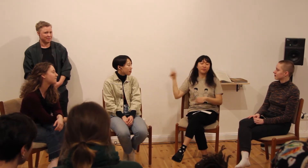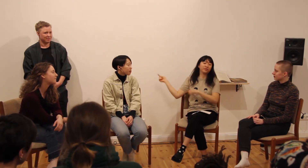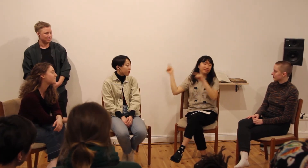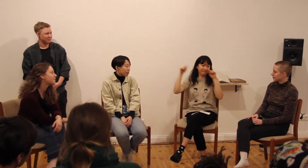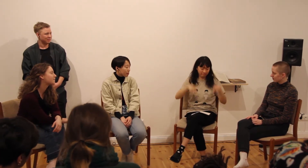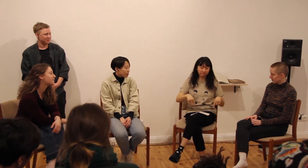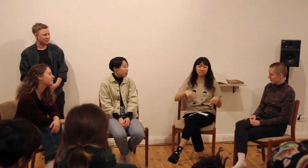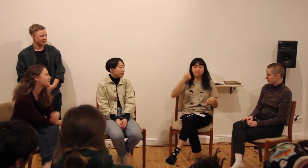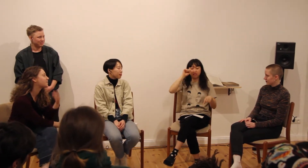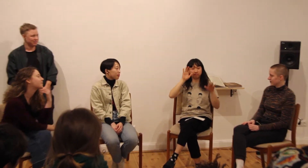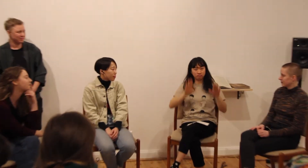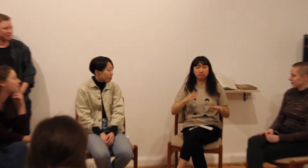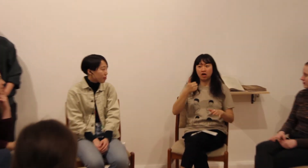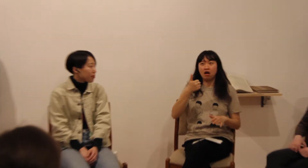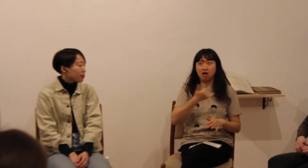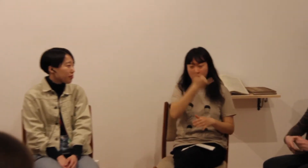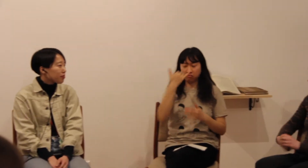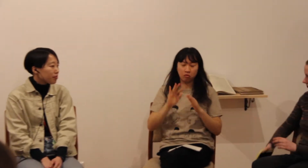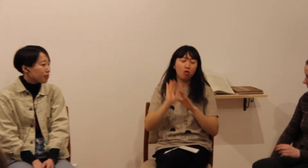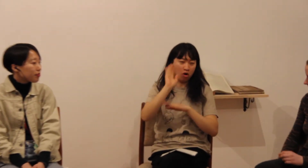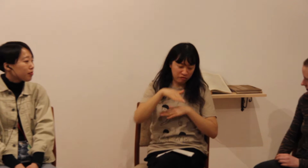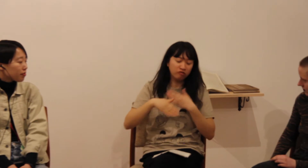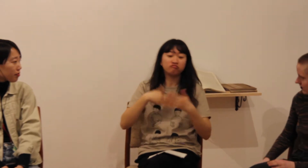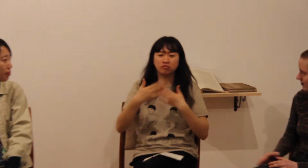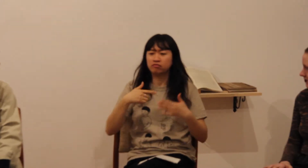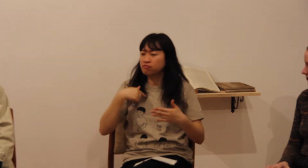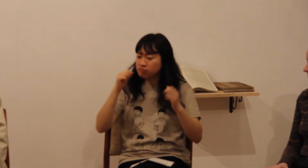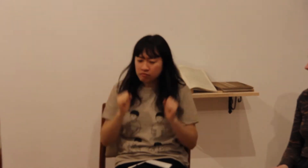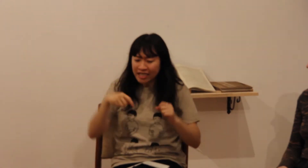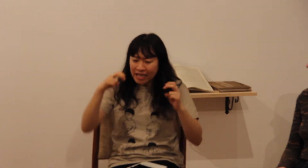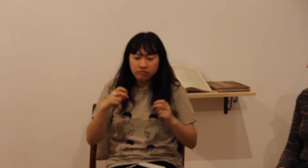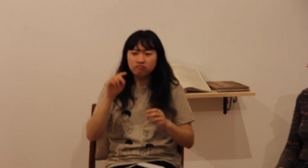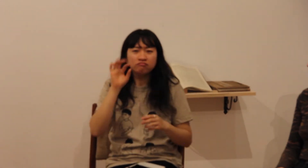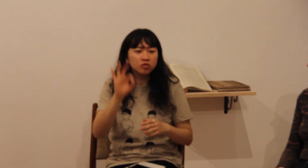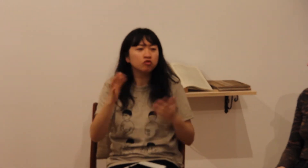ich bin auch in Südkorea aufgewachsen bin hier nach Berlin gekommen vor etwas über 1 Jahr.